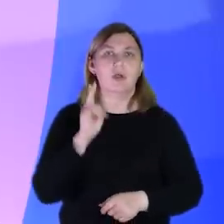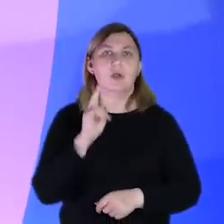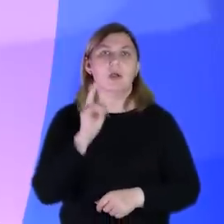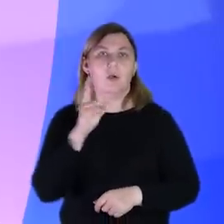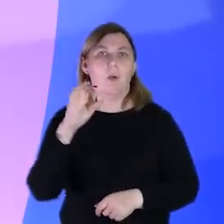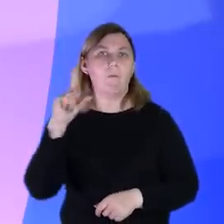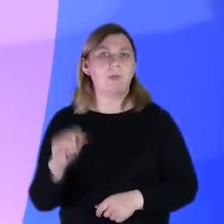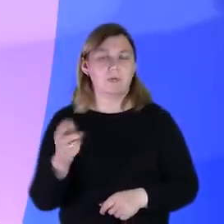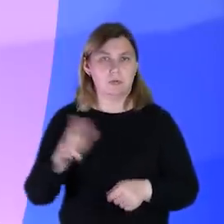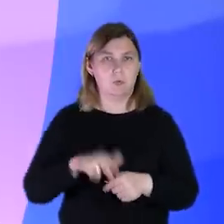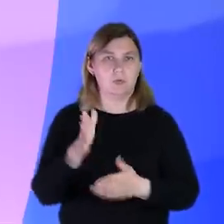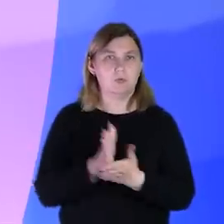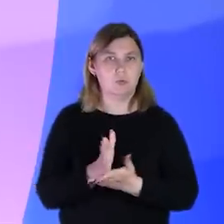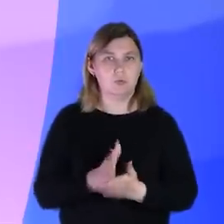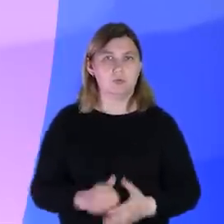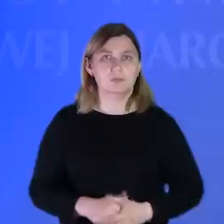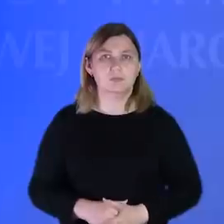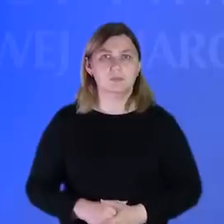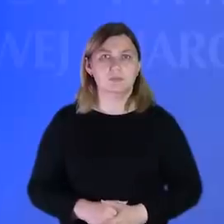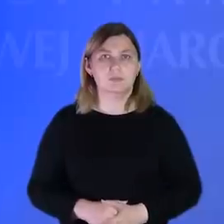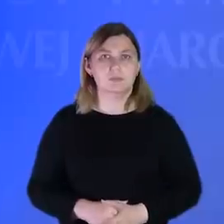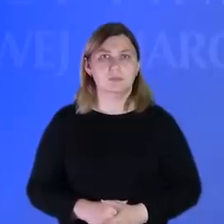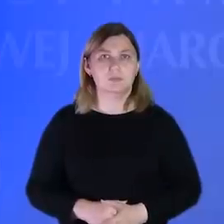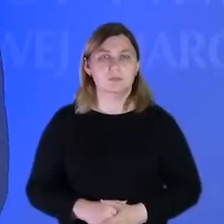który po prostu służył w tej formacji.